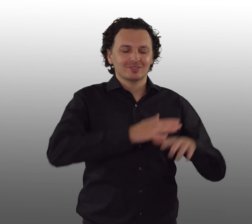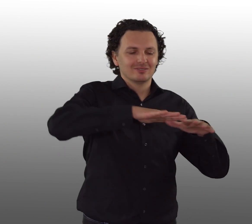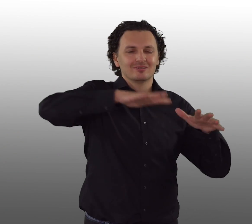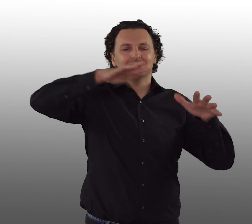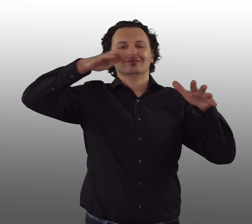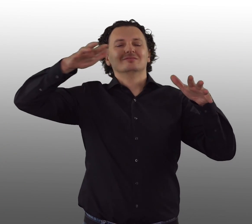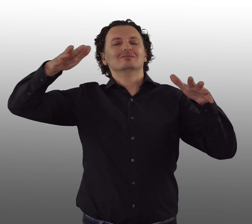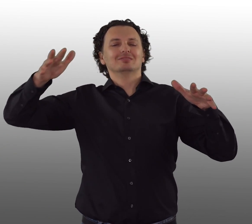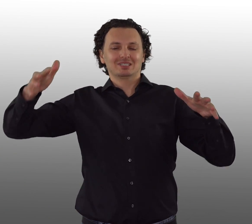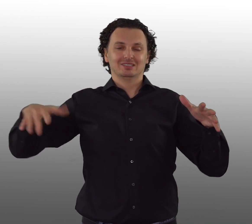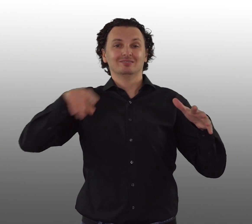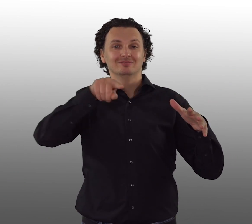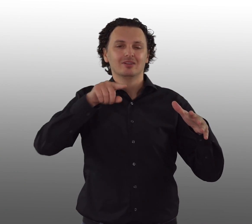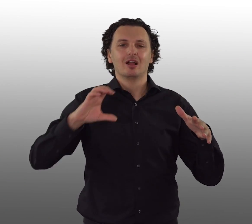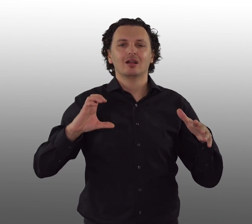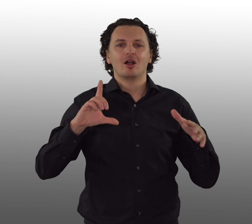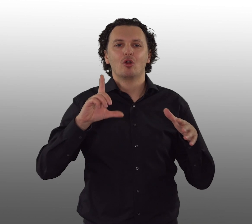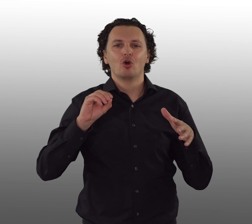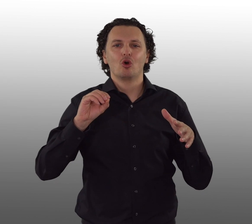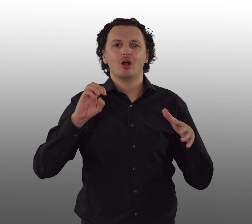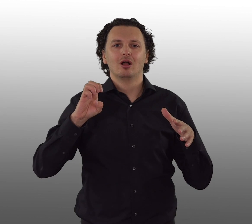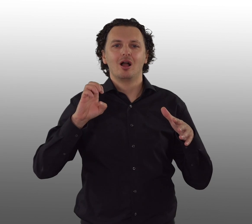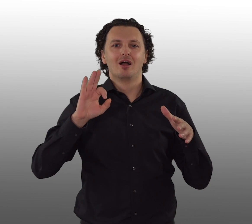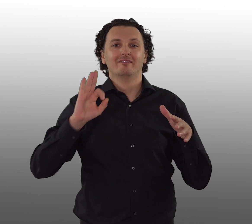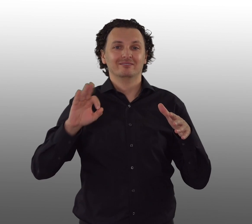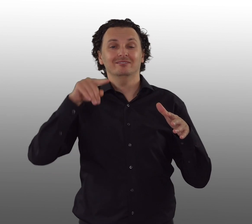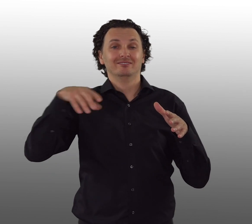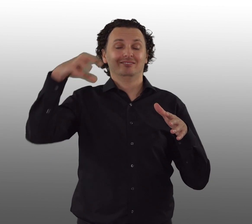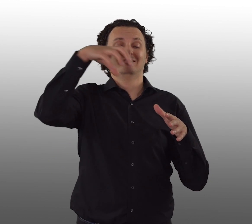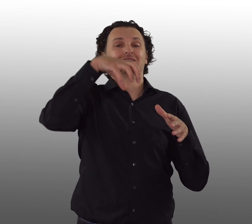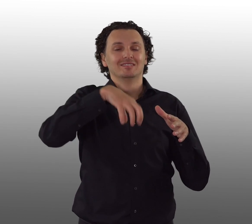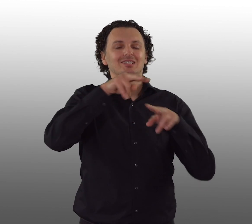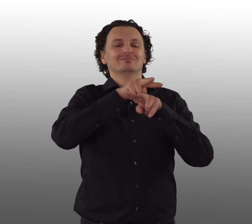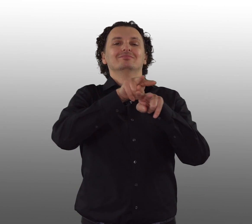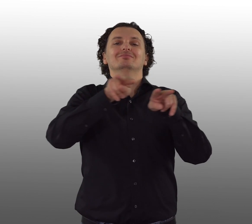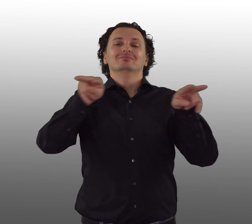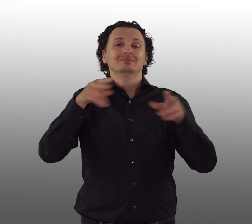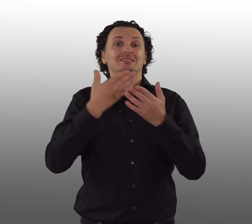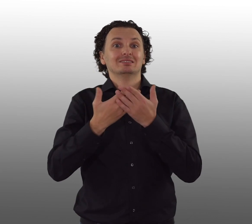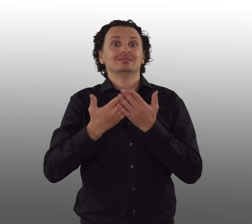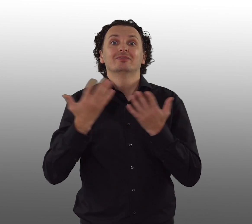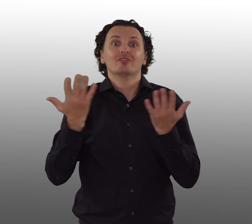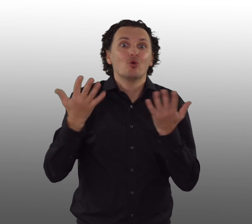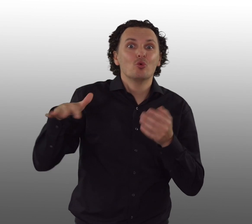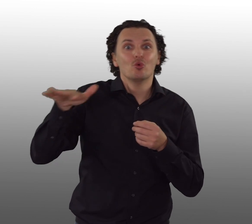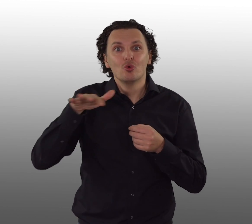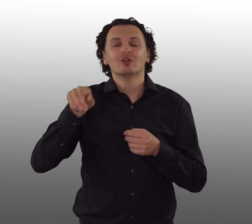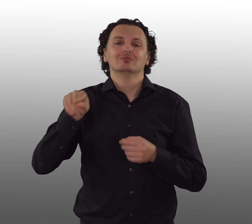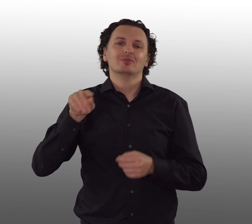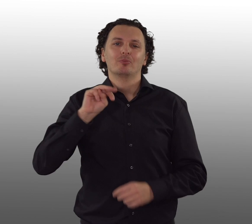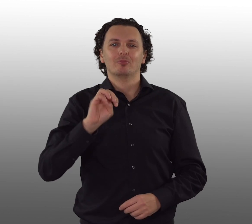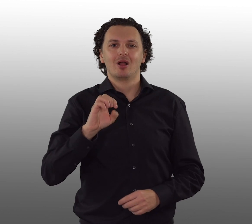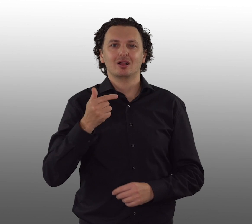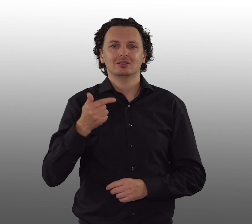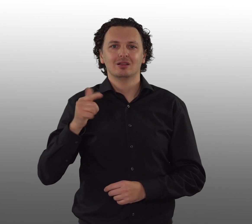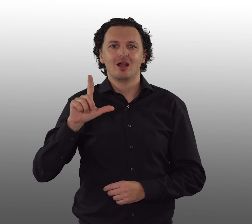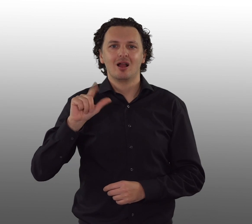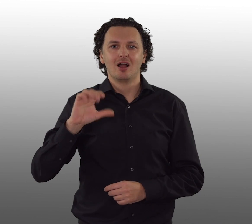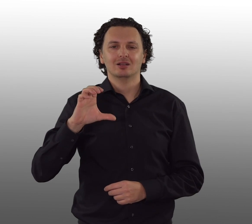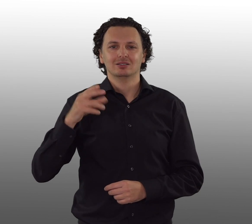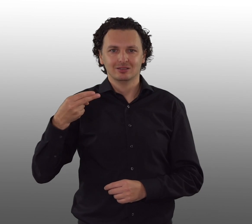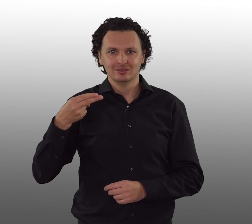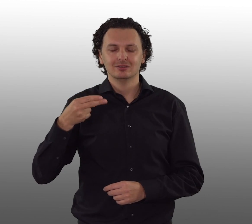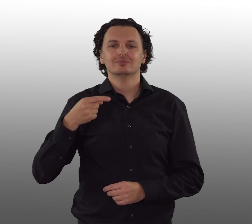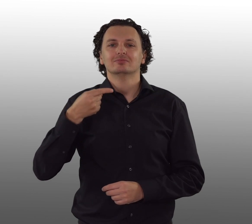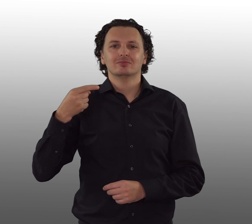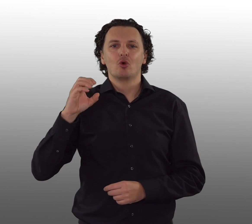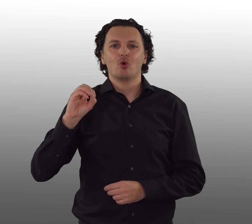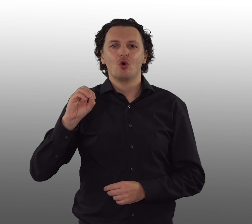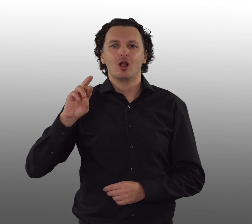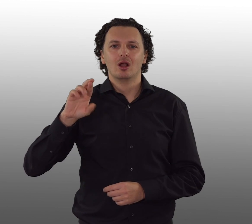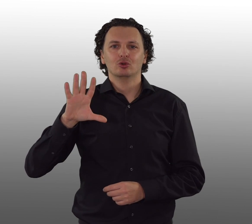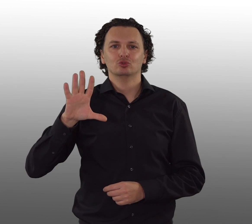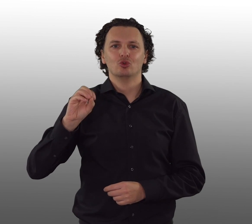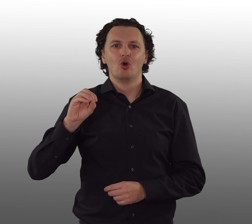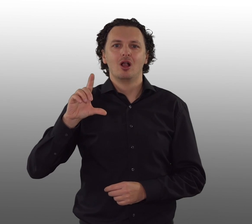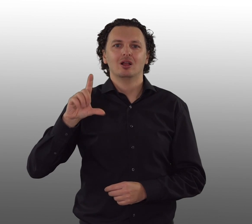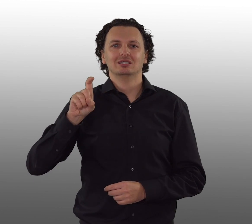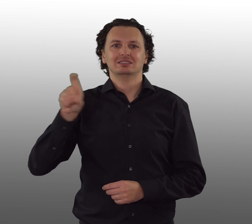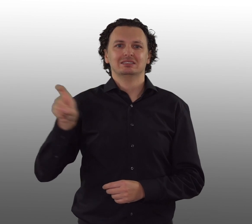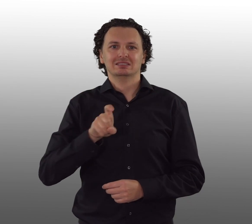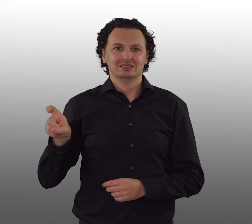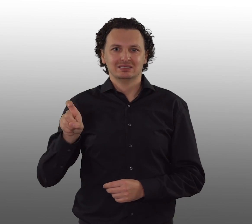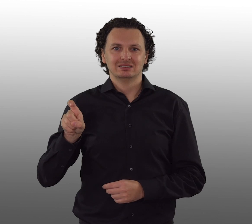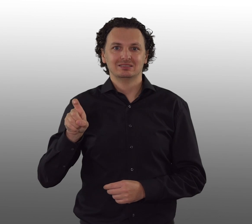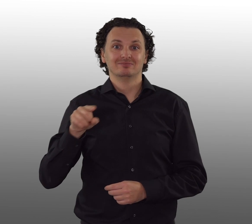Oberhalb der Cloef, einem felsigen Aussichtspunkt in Mettlach-Orscholz,